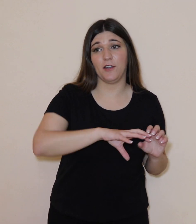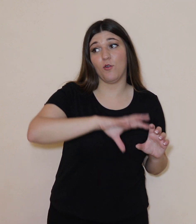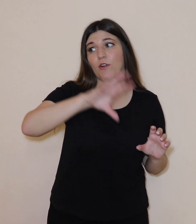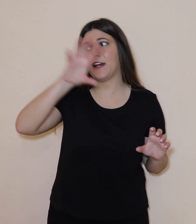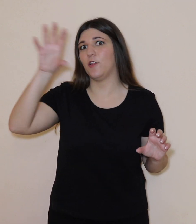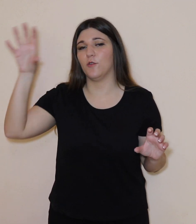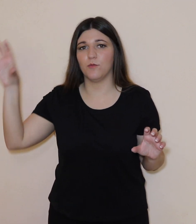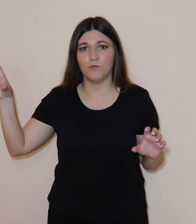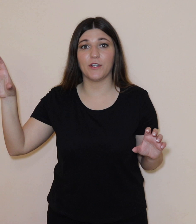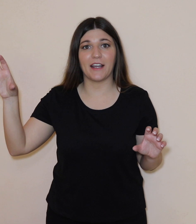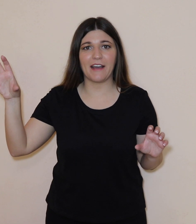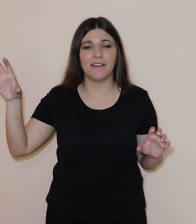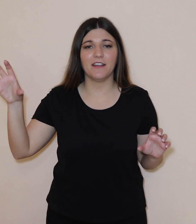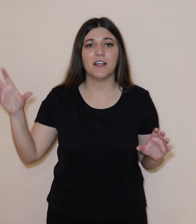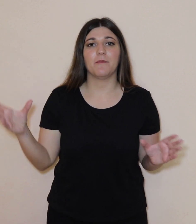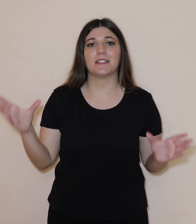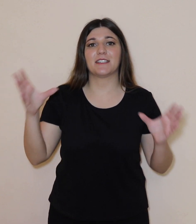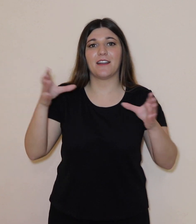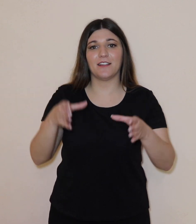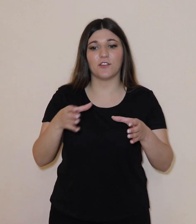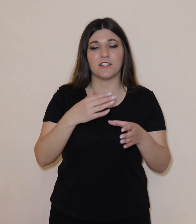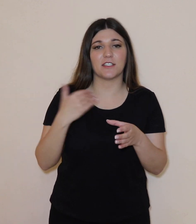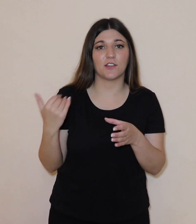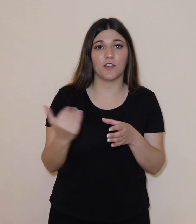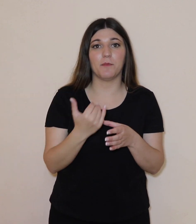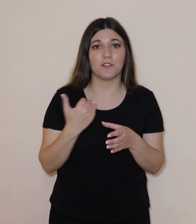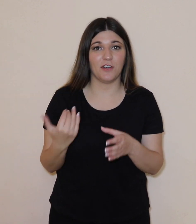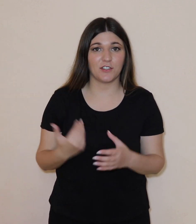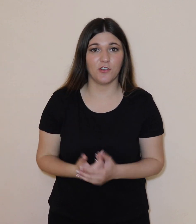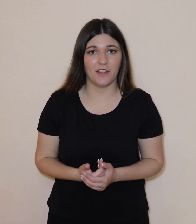un grado muy grave vas a estar dentro de este sector de personas sordas.